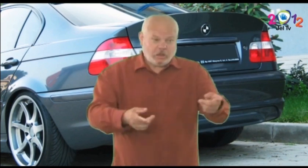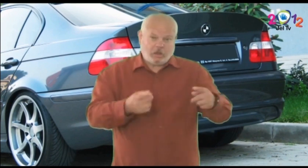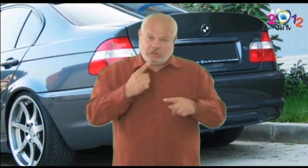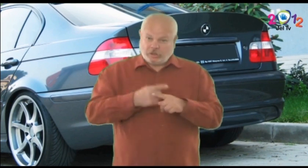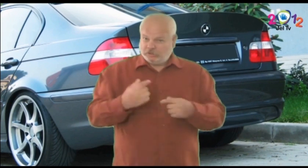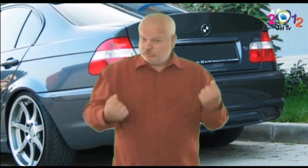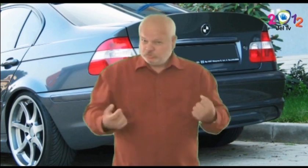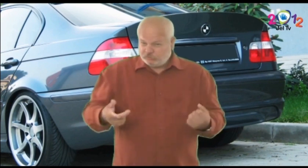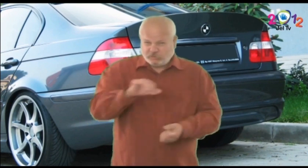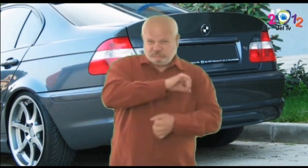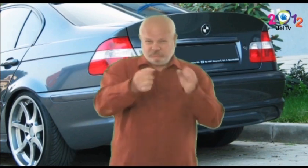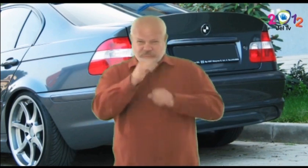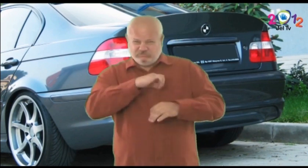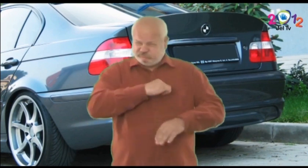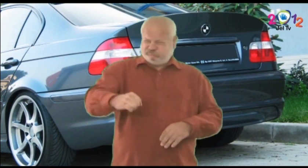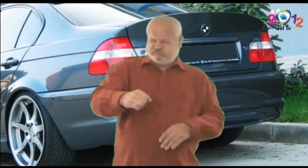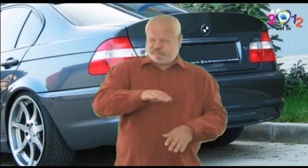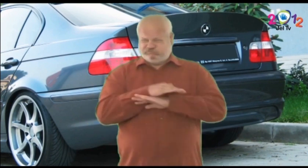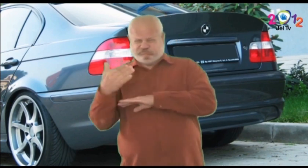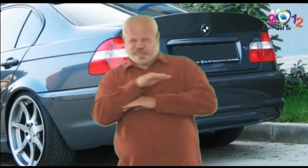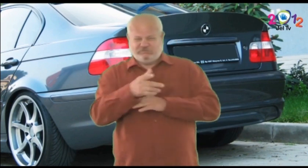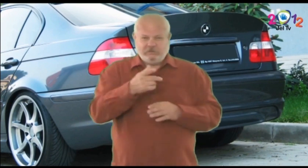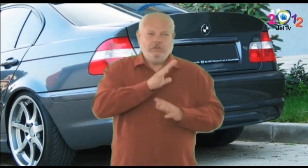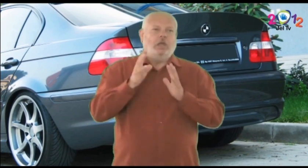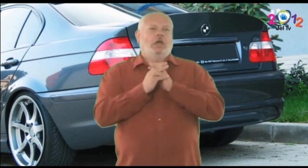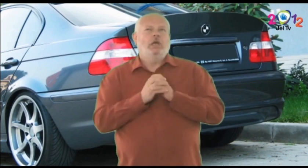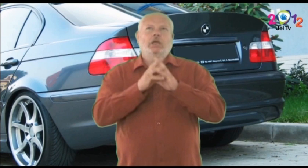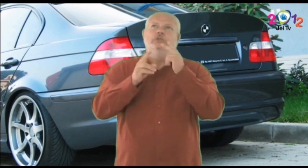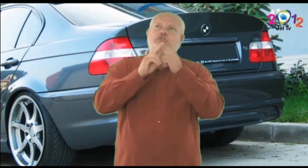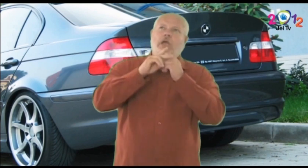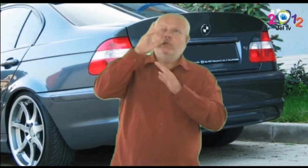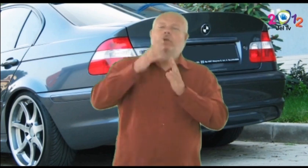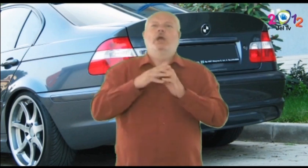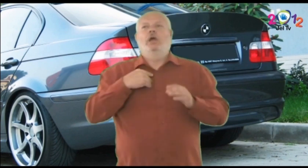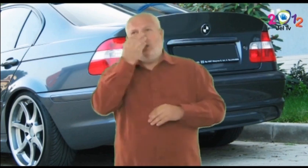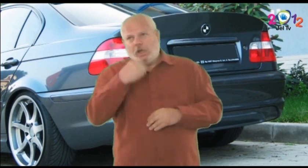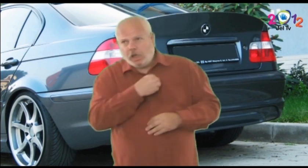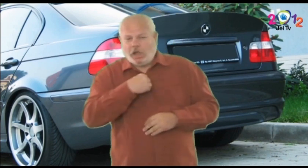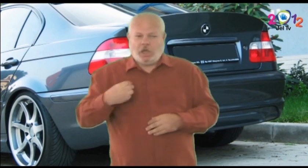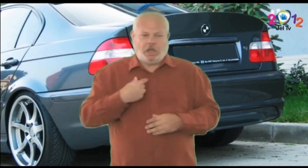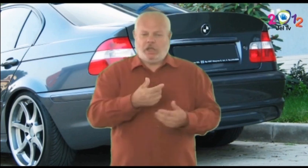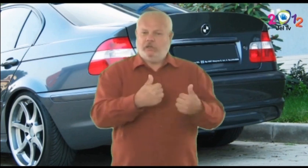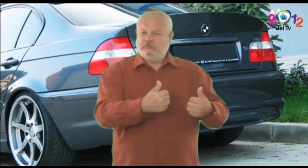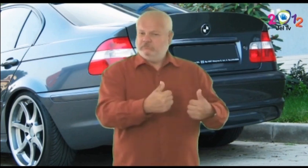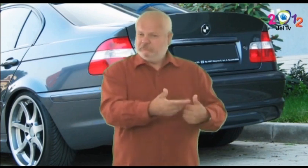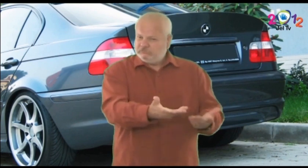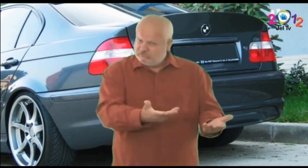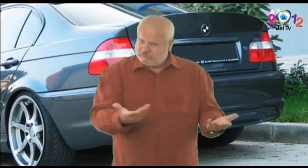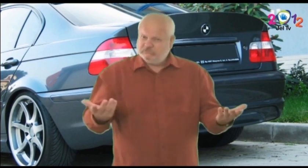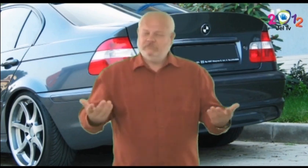a taxisofõr viszont teljes gázzal vezetett, imádkozott, segítsek, ne legyen semmi baj.